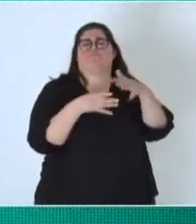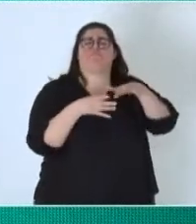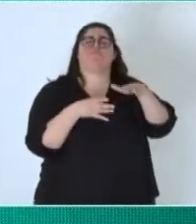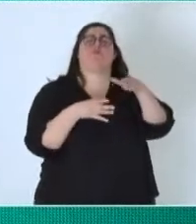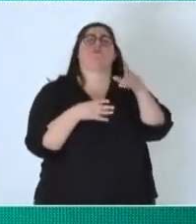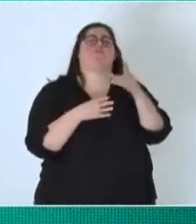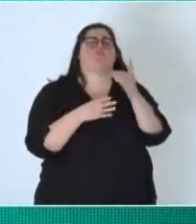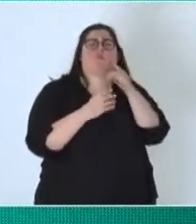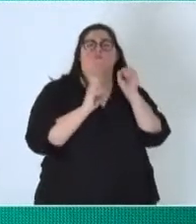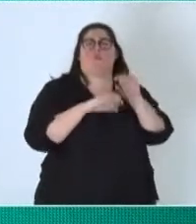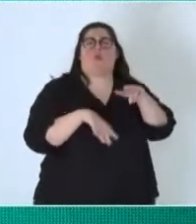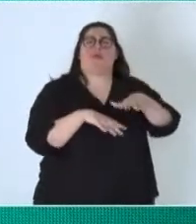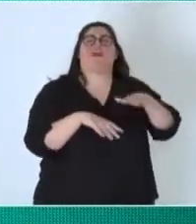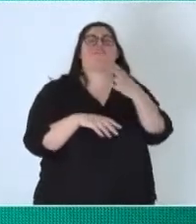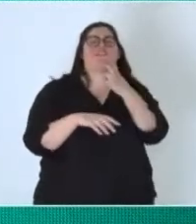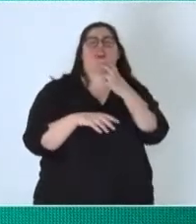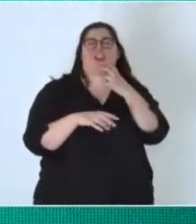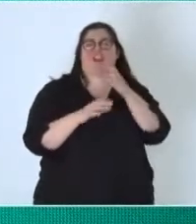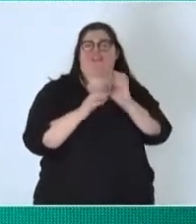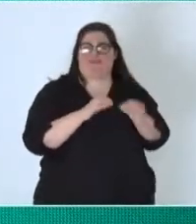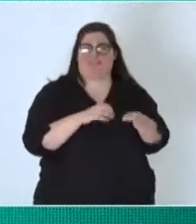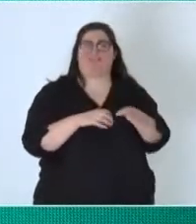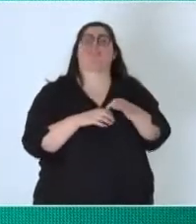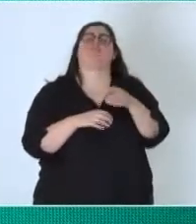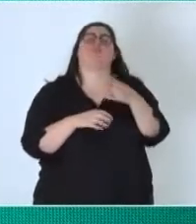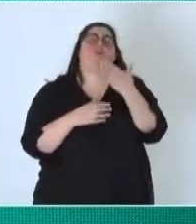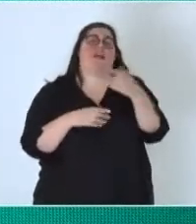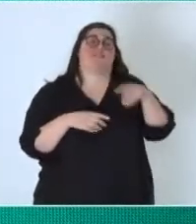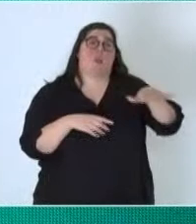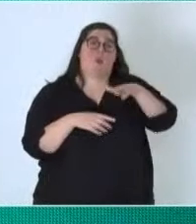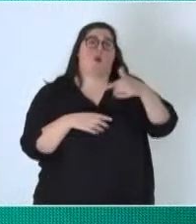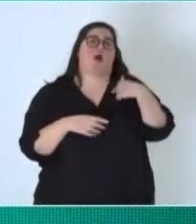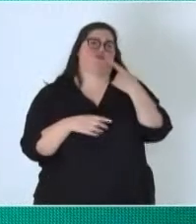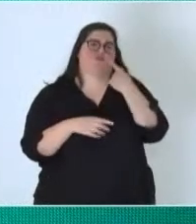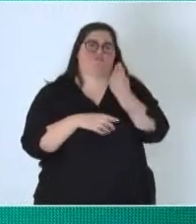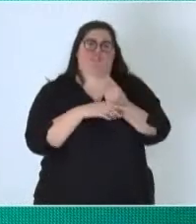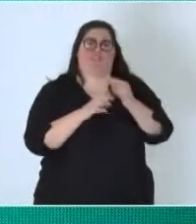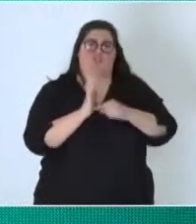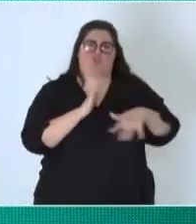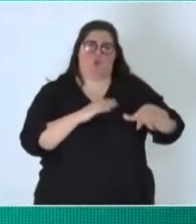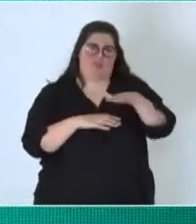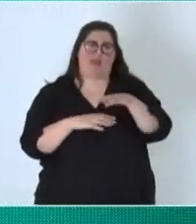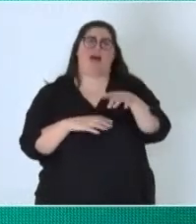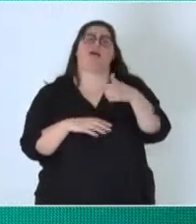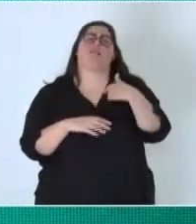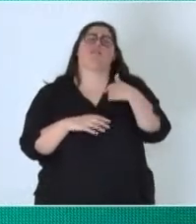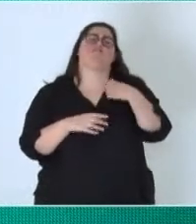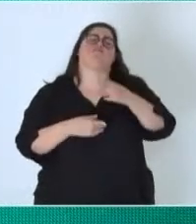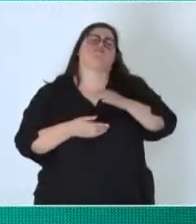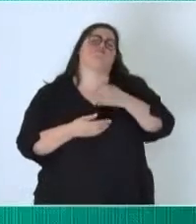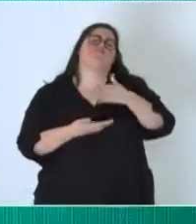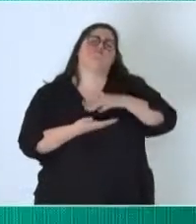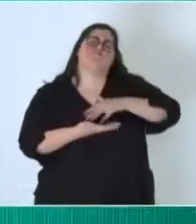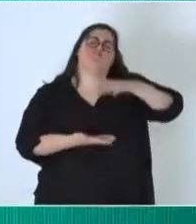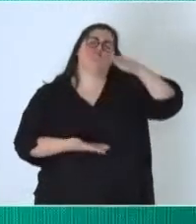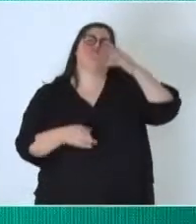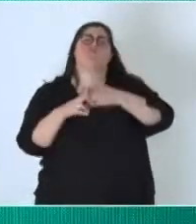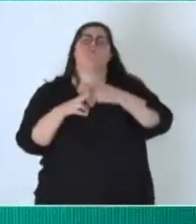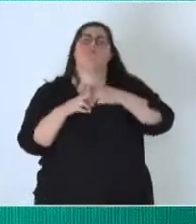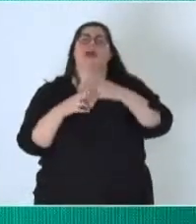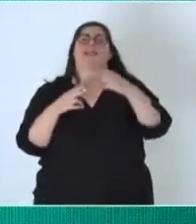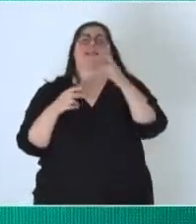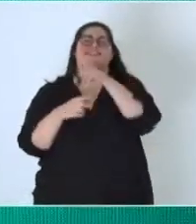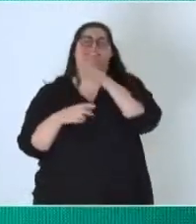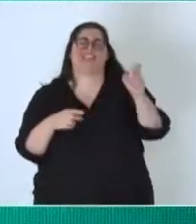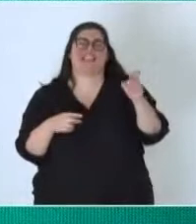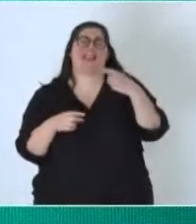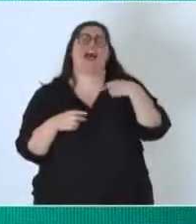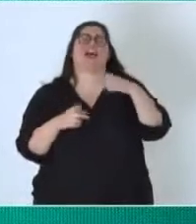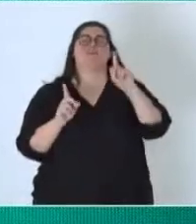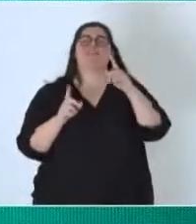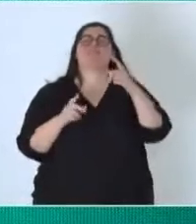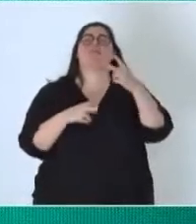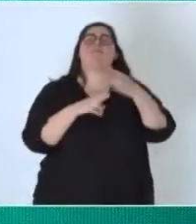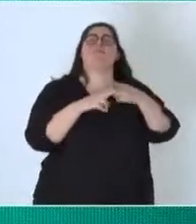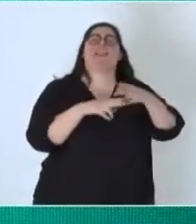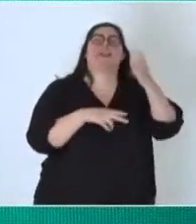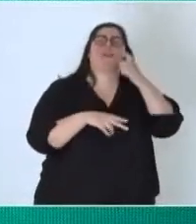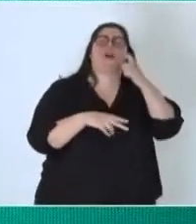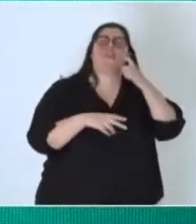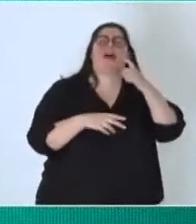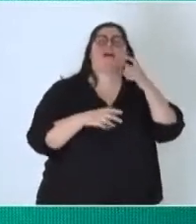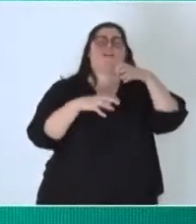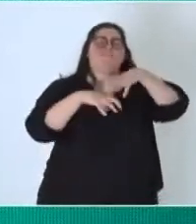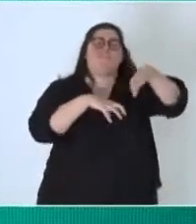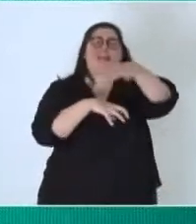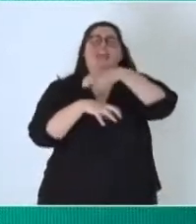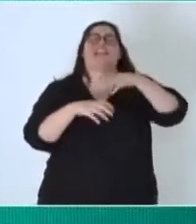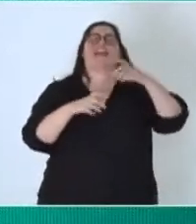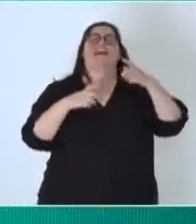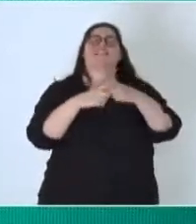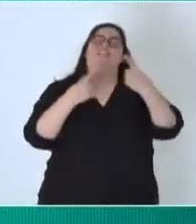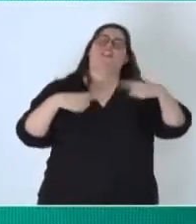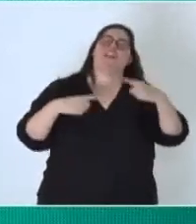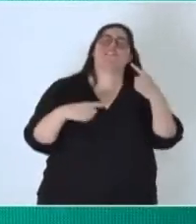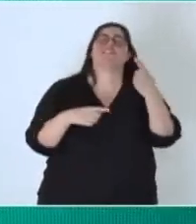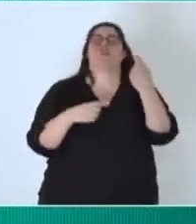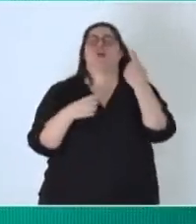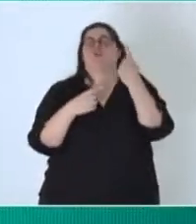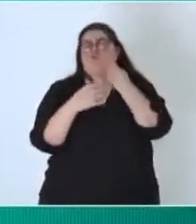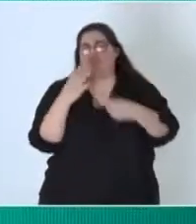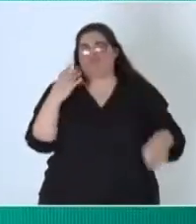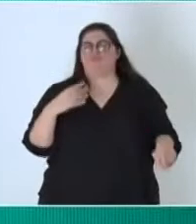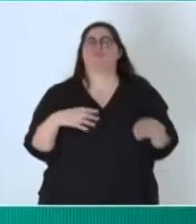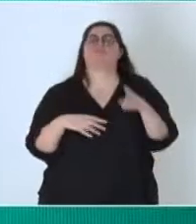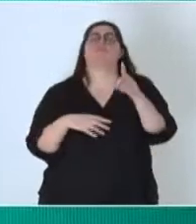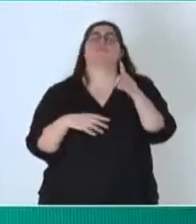ESTA CIUDAD.